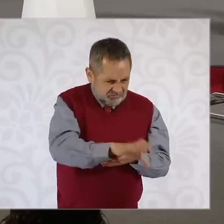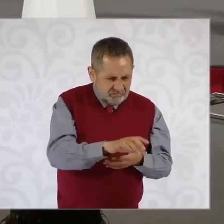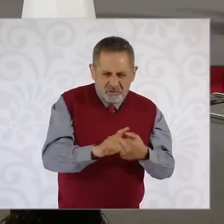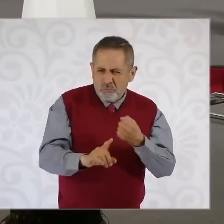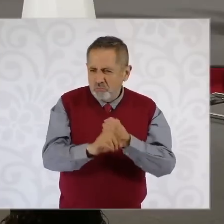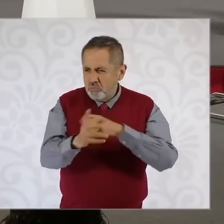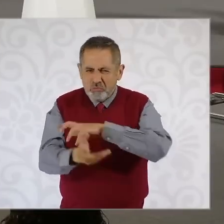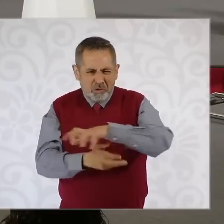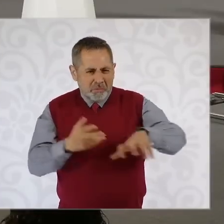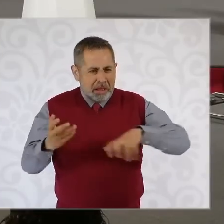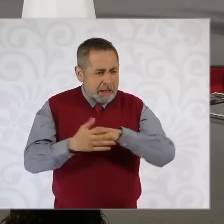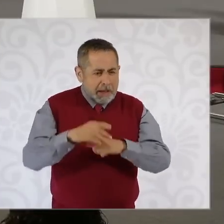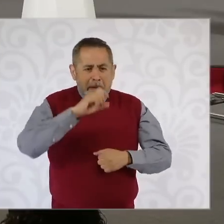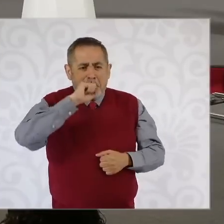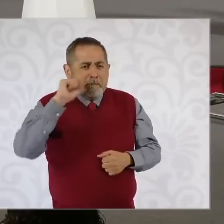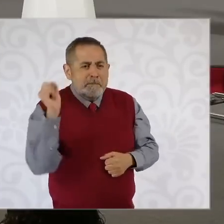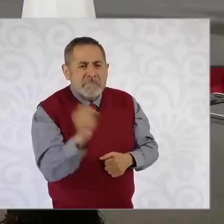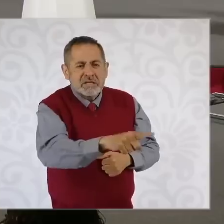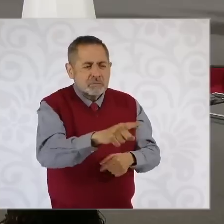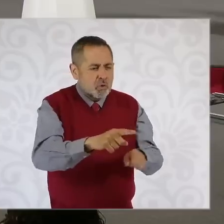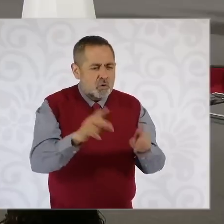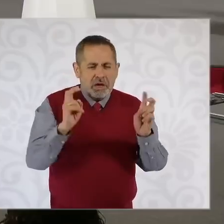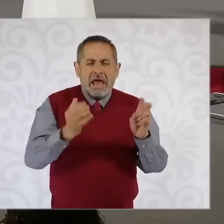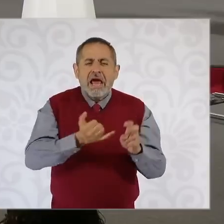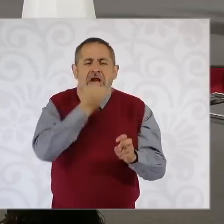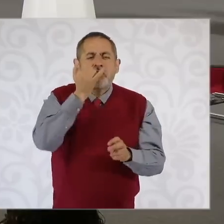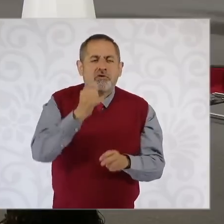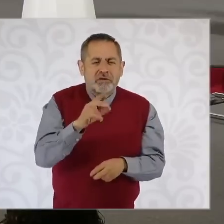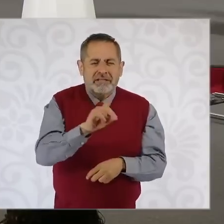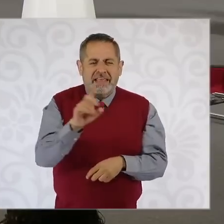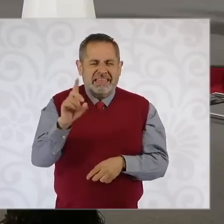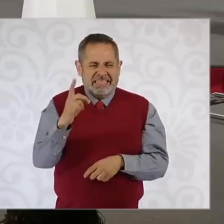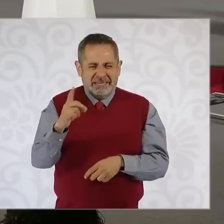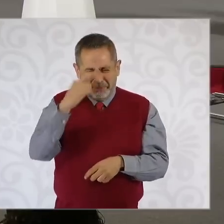por el error de diciembre entre comillas la crisis económica del